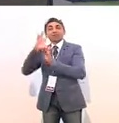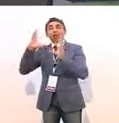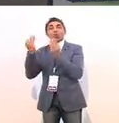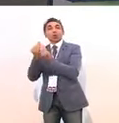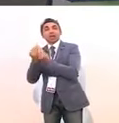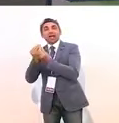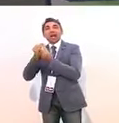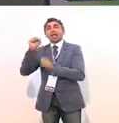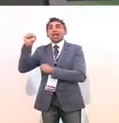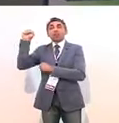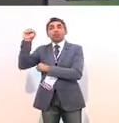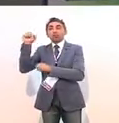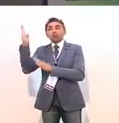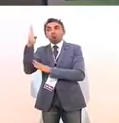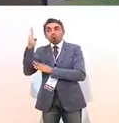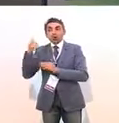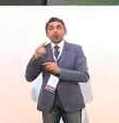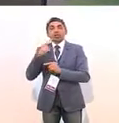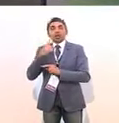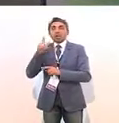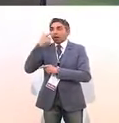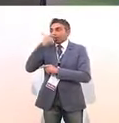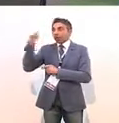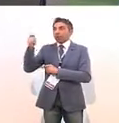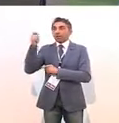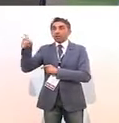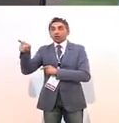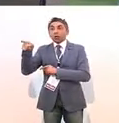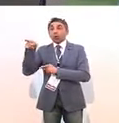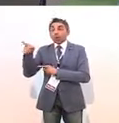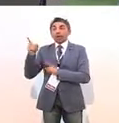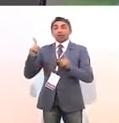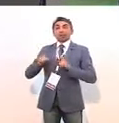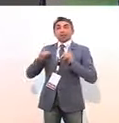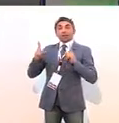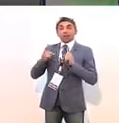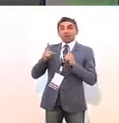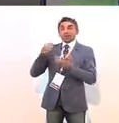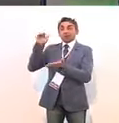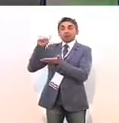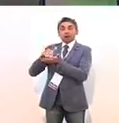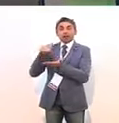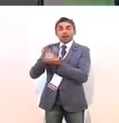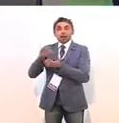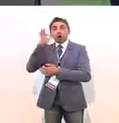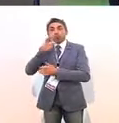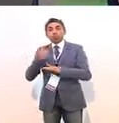di non essere presa in giro e chiamata Quella che difende i banchieri e i manager superpagati.